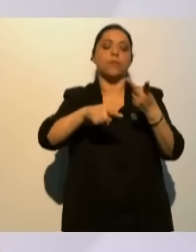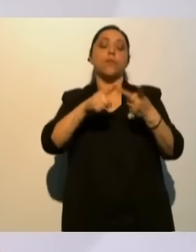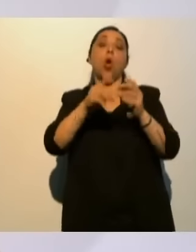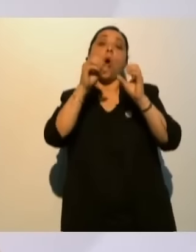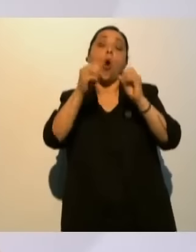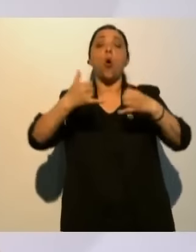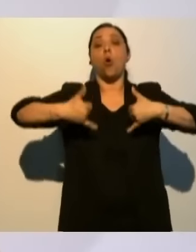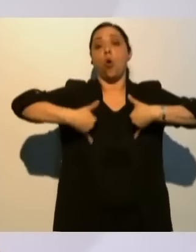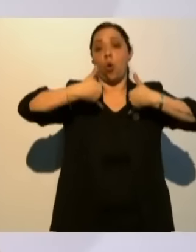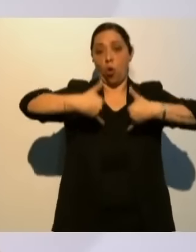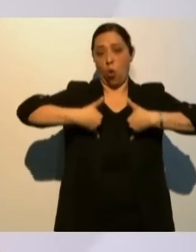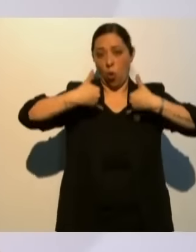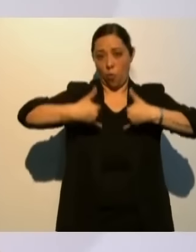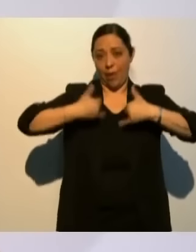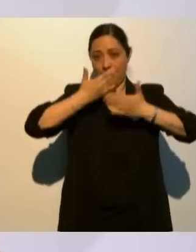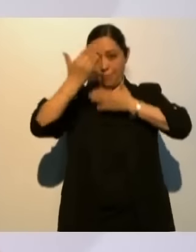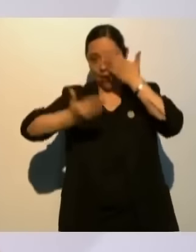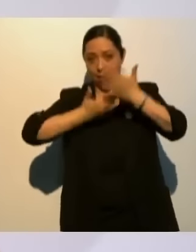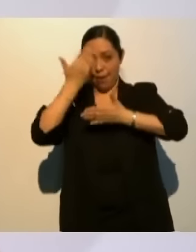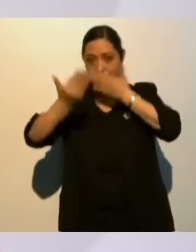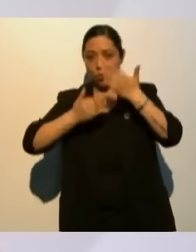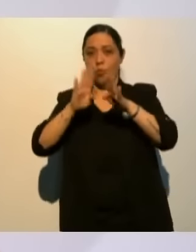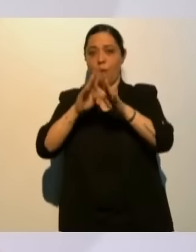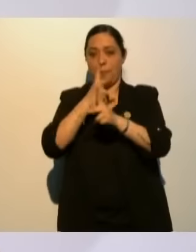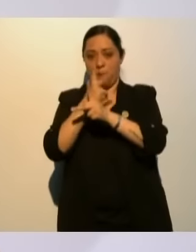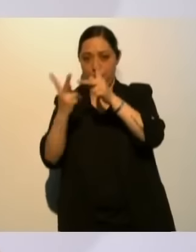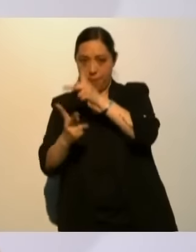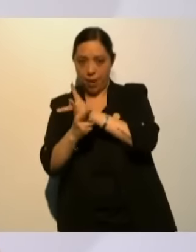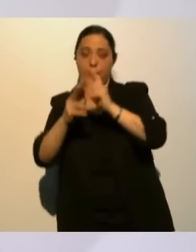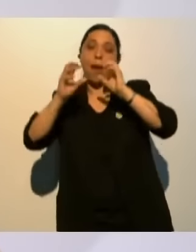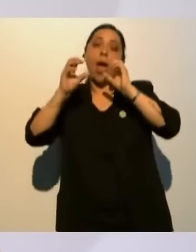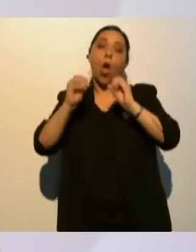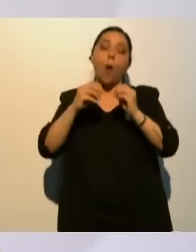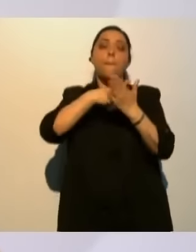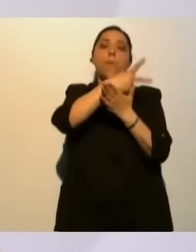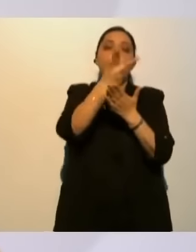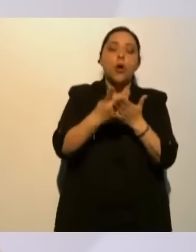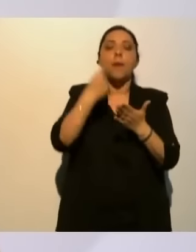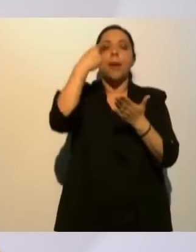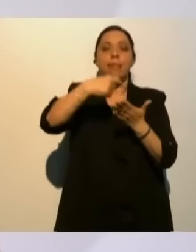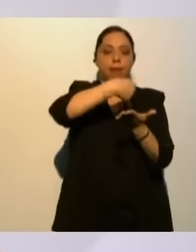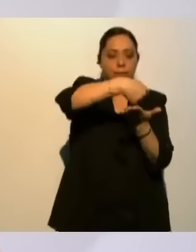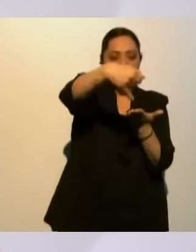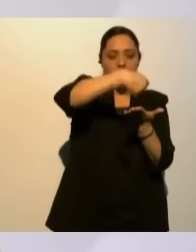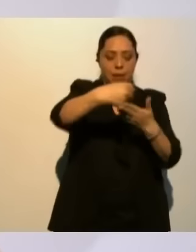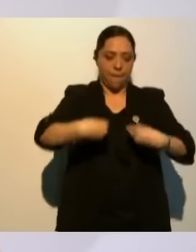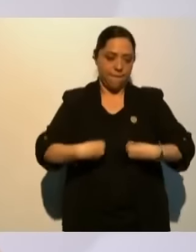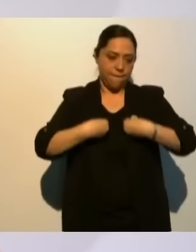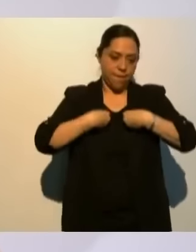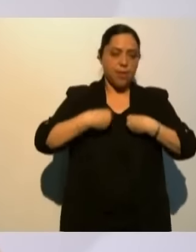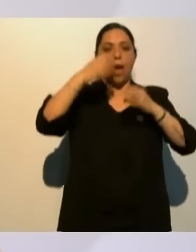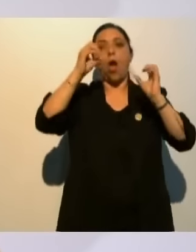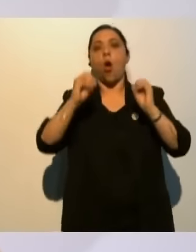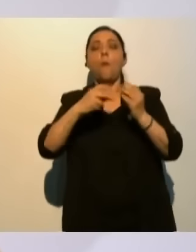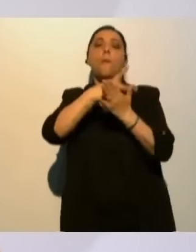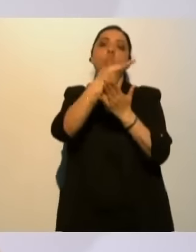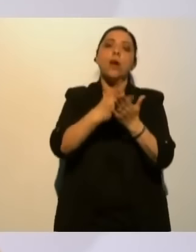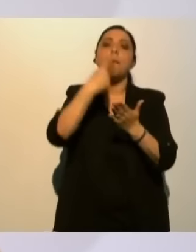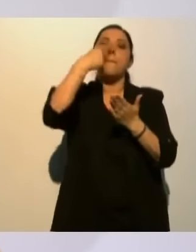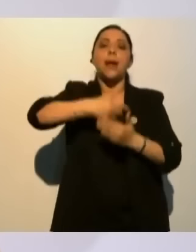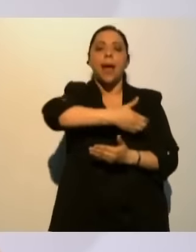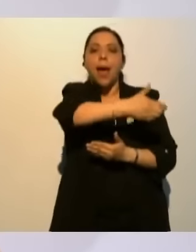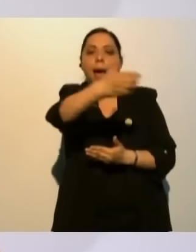de preparatoria o para el programa sembrando vida o para cultivar el campo Esa es la mejor inversión